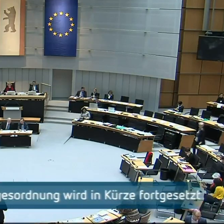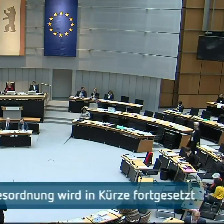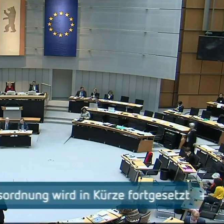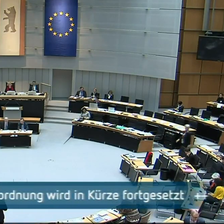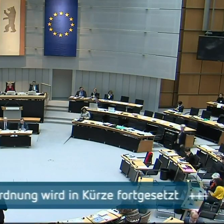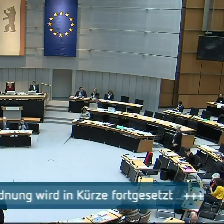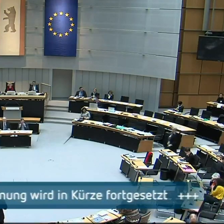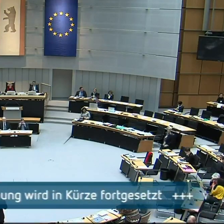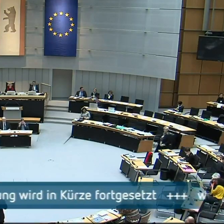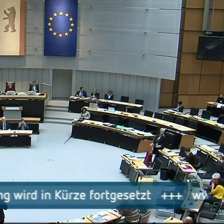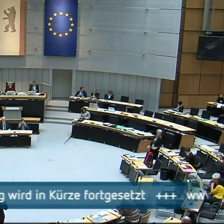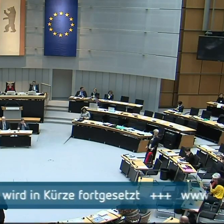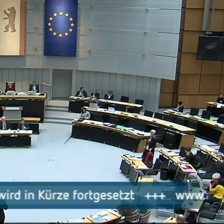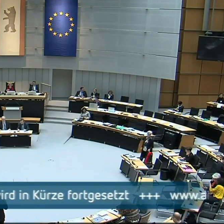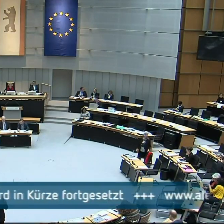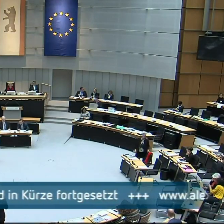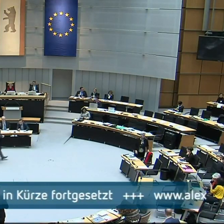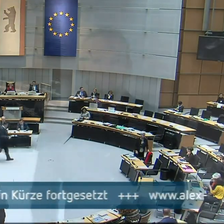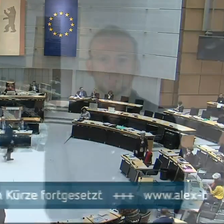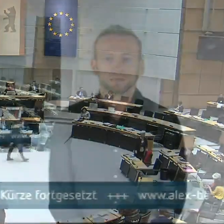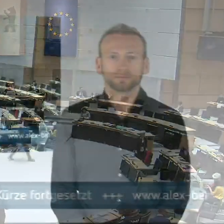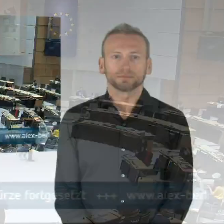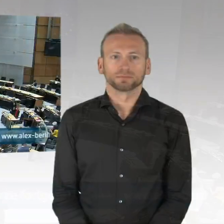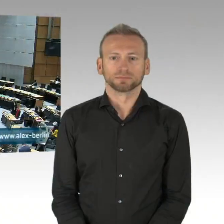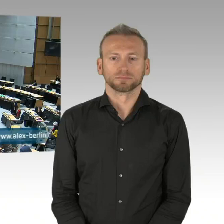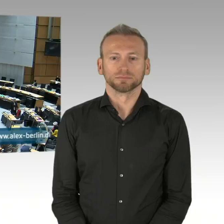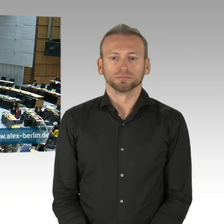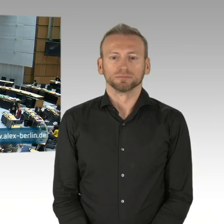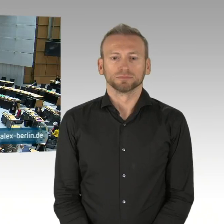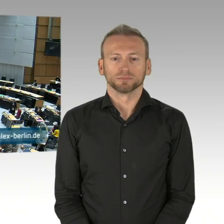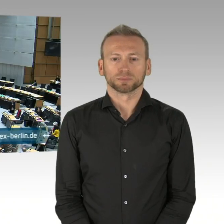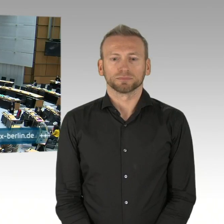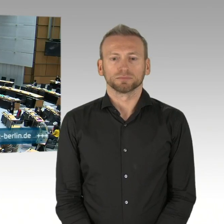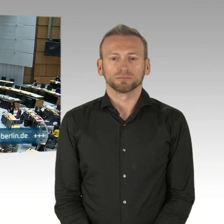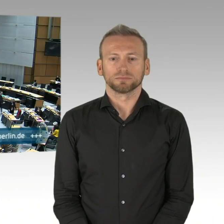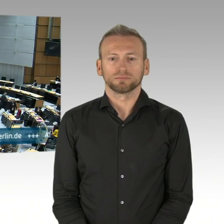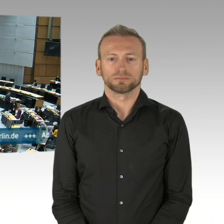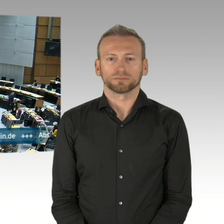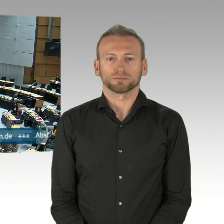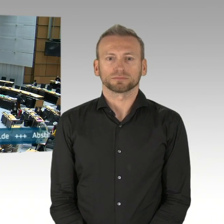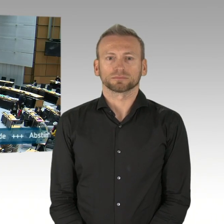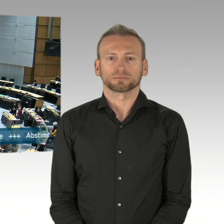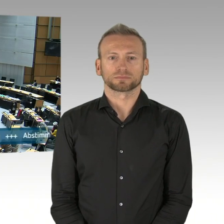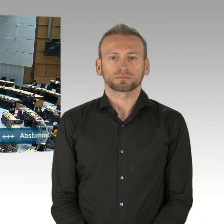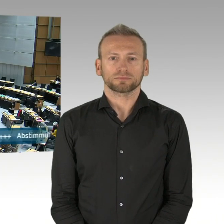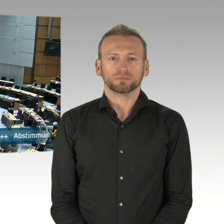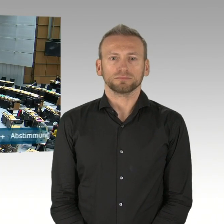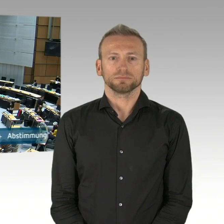(Gong) Meine sehr verehrten Damen und Herren Abgeordneten,